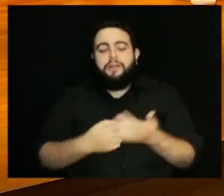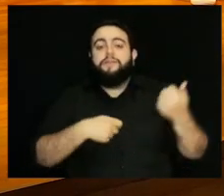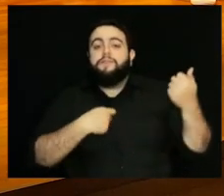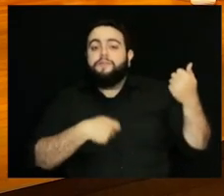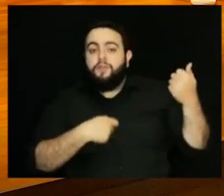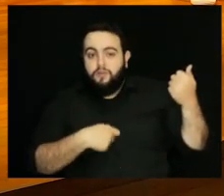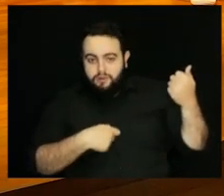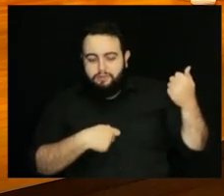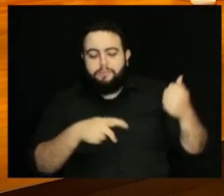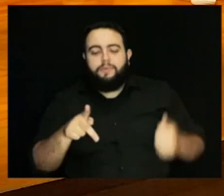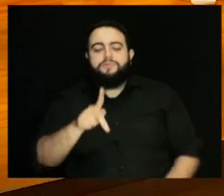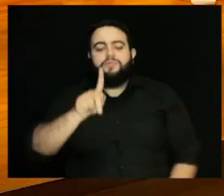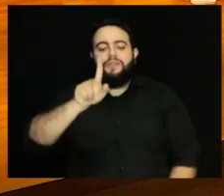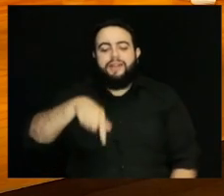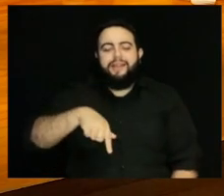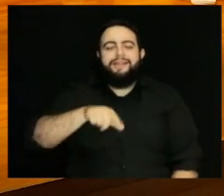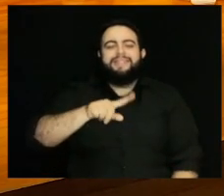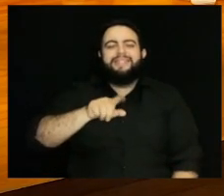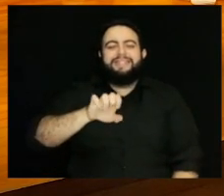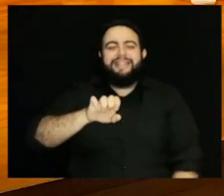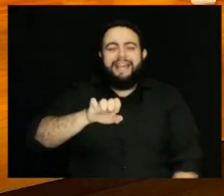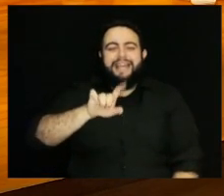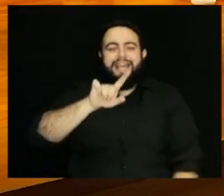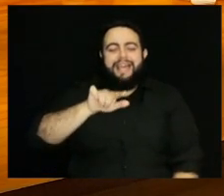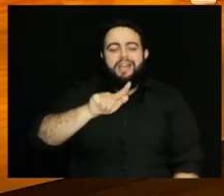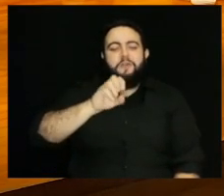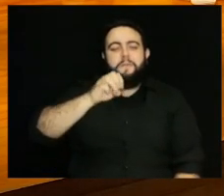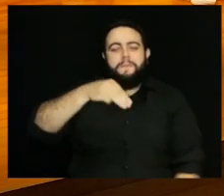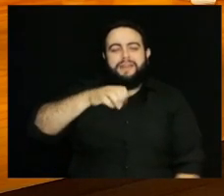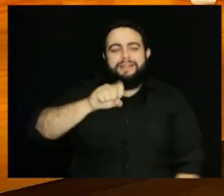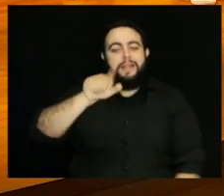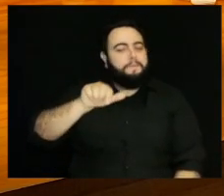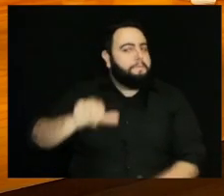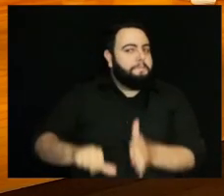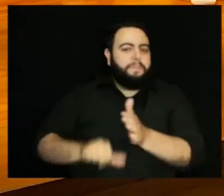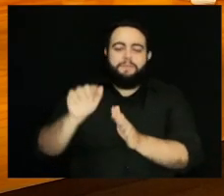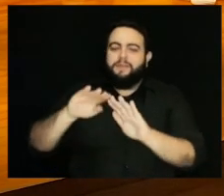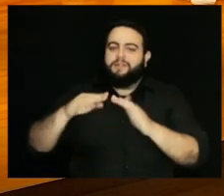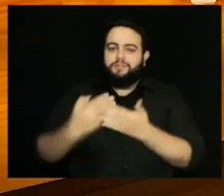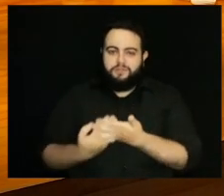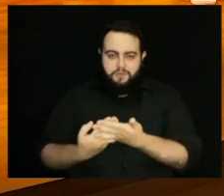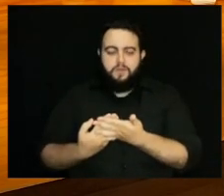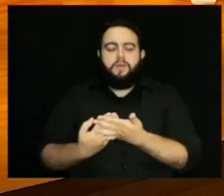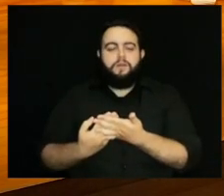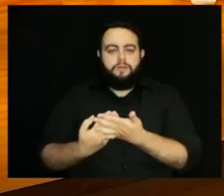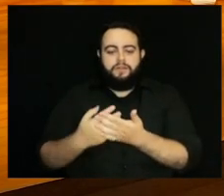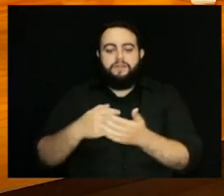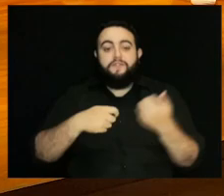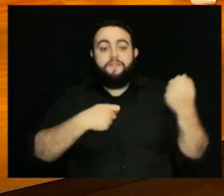Gomes, que tinha a primeira escola de violão de Bossa Nova de Porto Alegre no comecinho